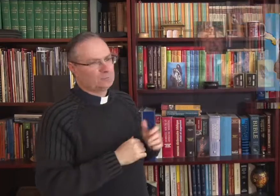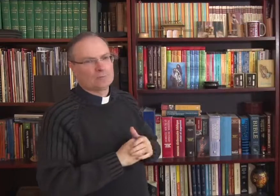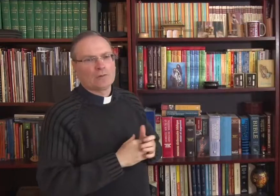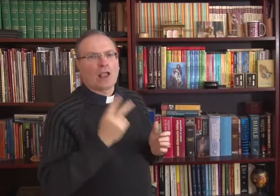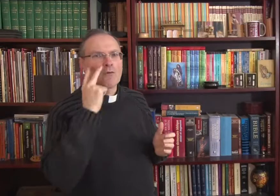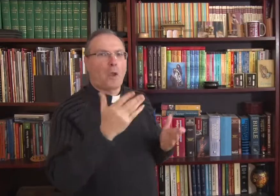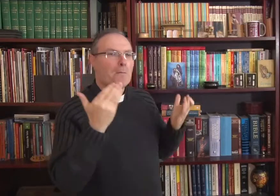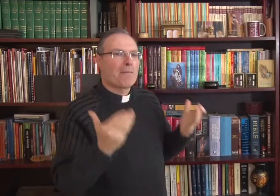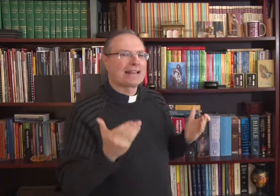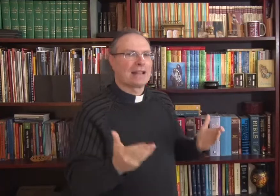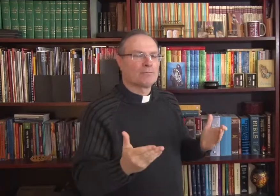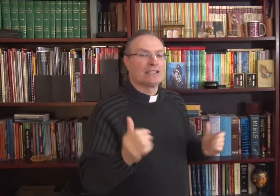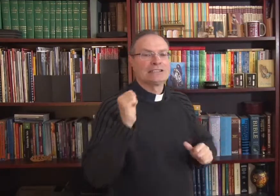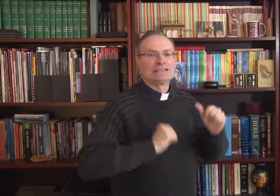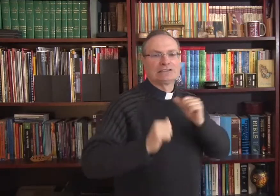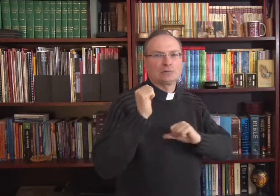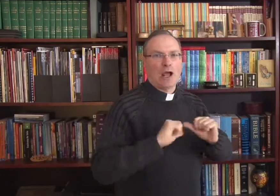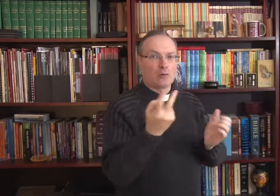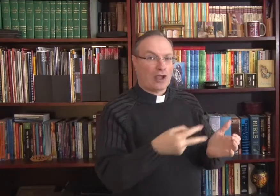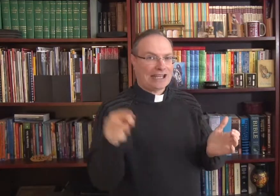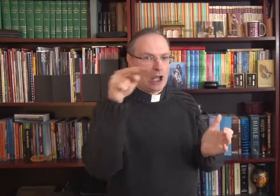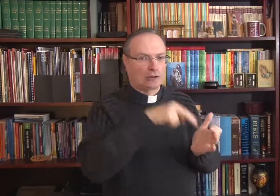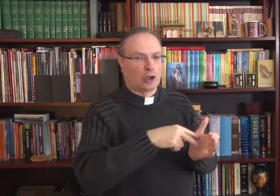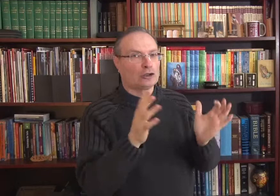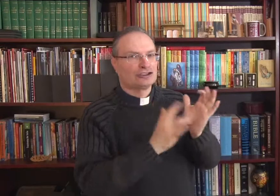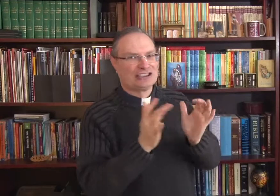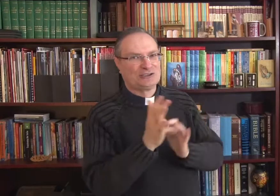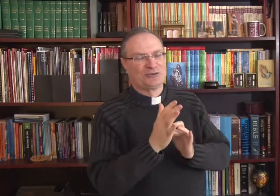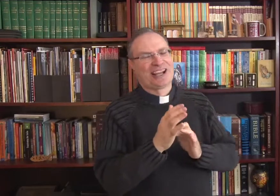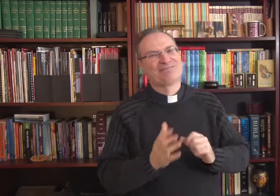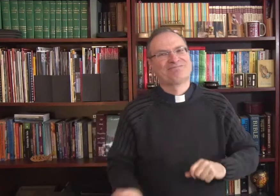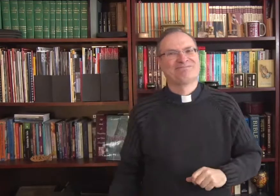Voyons maintenant l’histoire de la résurrection de Jésus.